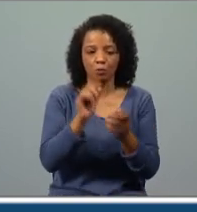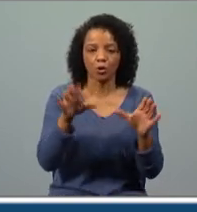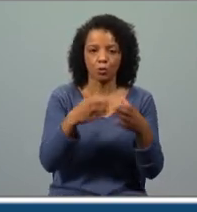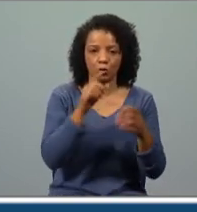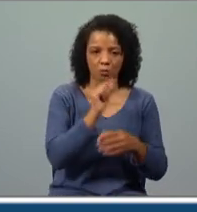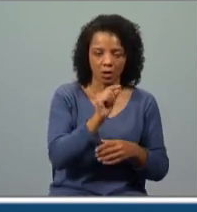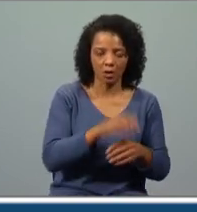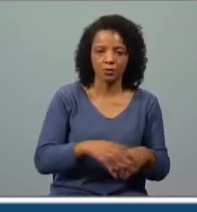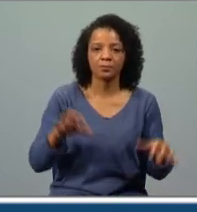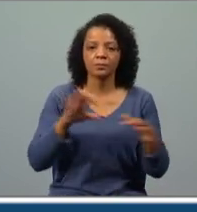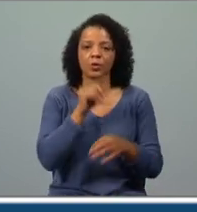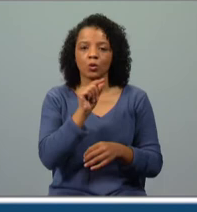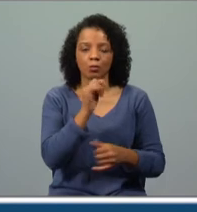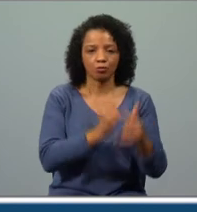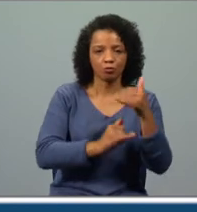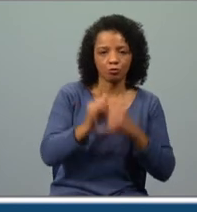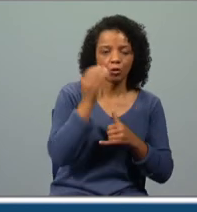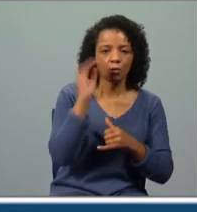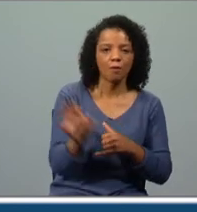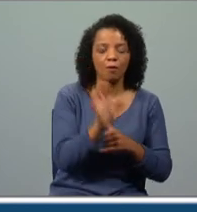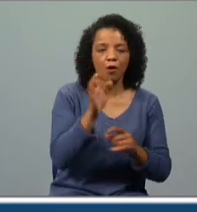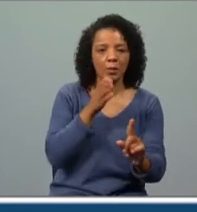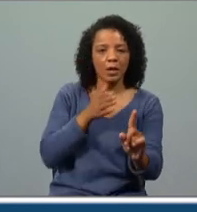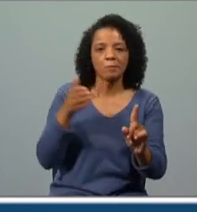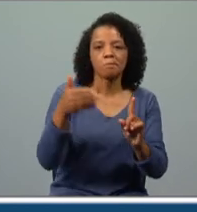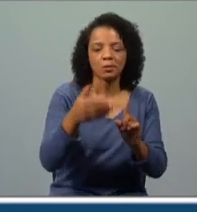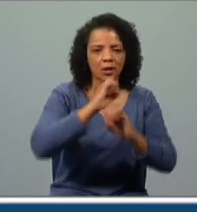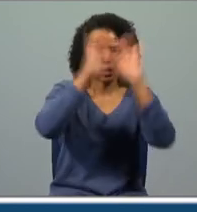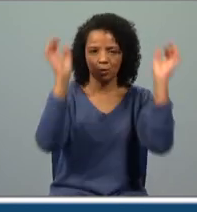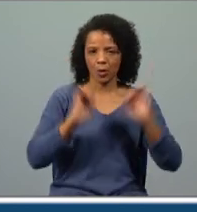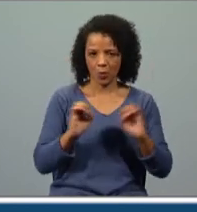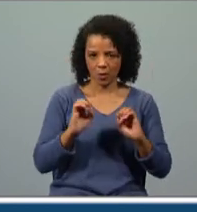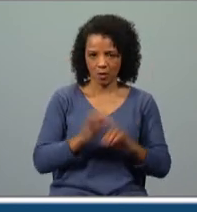refere-se ao nome que substituem de forma indeterminada as formas 指的是他們替換的名稱不定形式